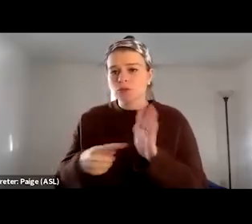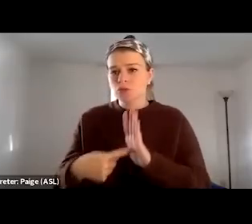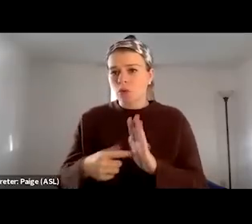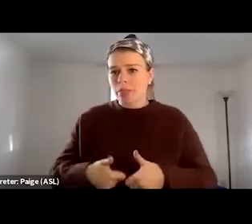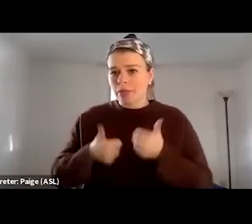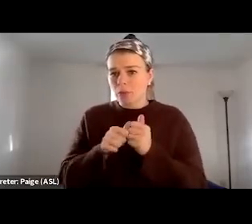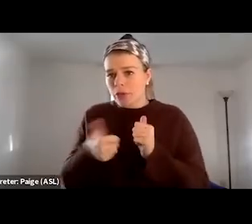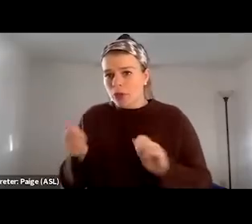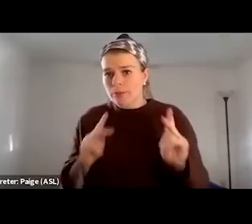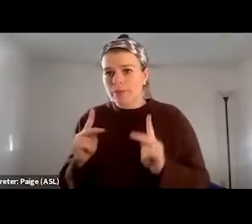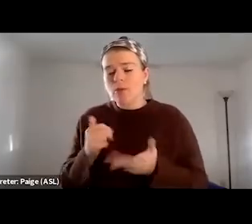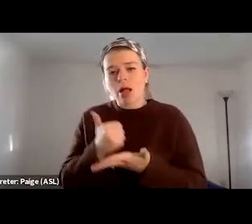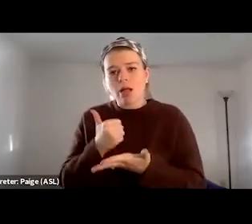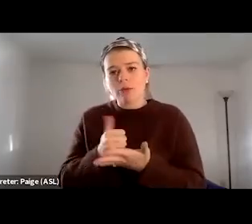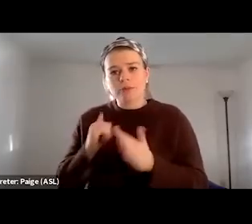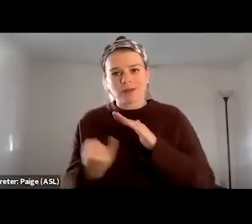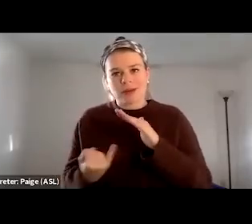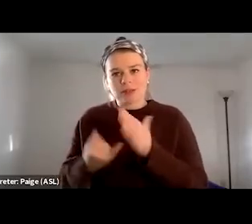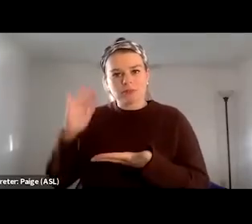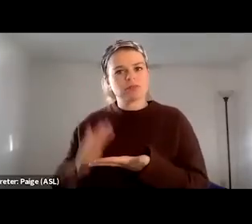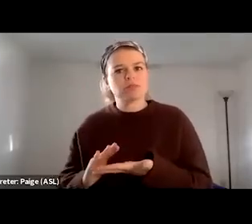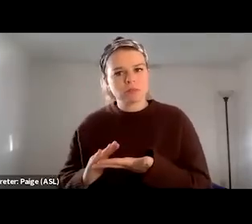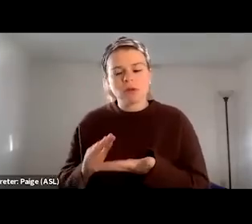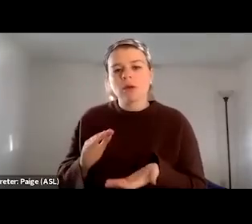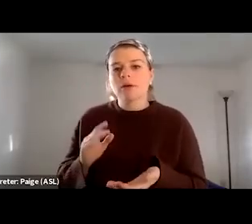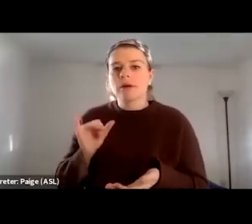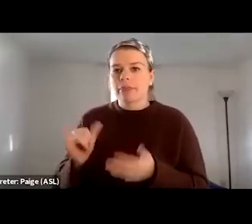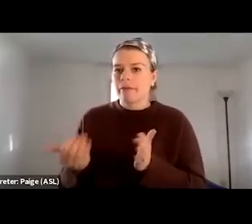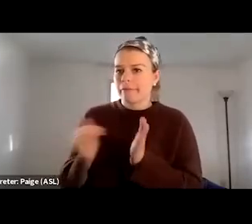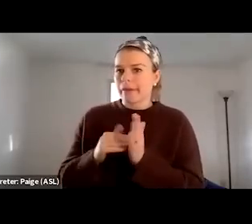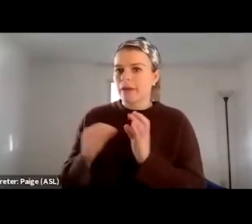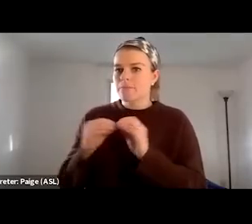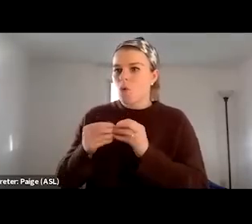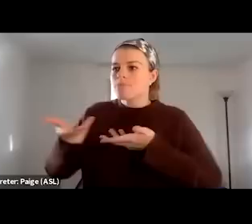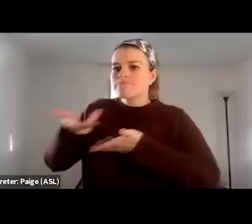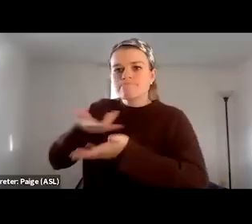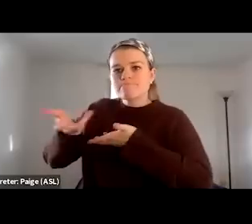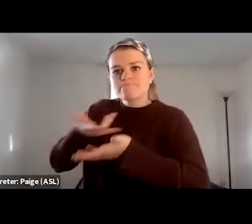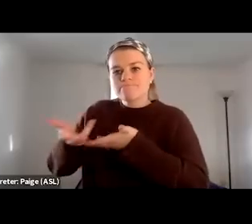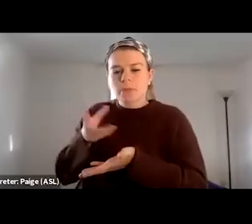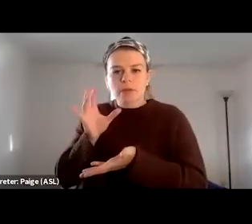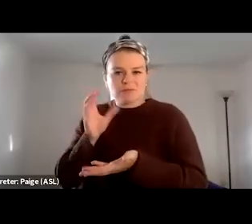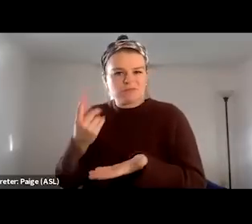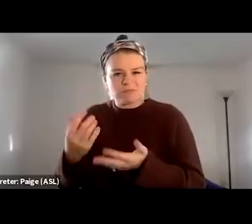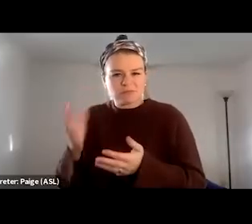ayuda a reducir el aislamiento, que las relaciones recíprocas son las más deseadas, como discutía anteriormente.